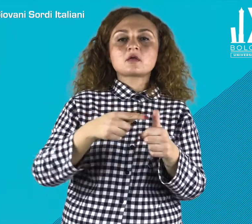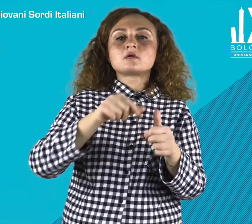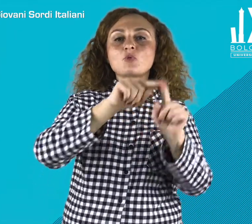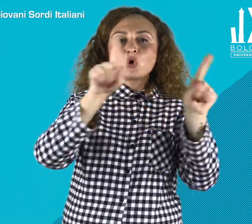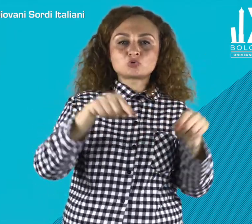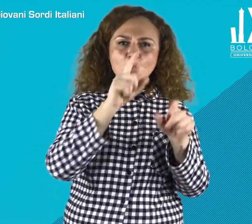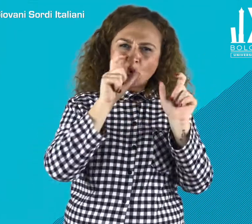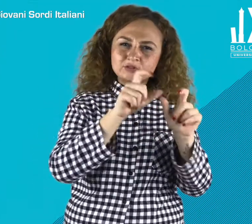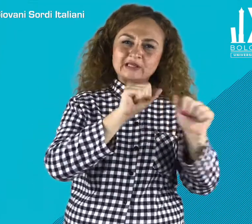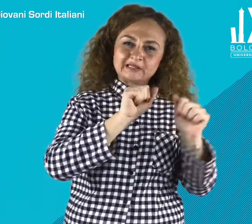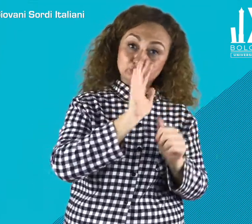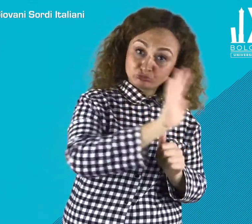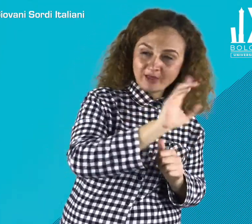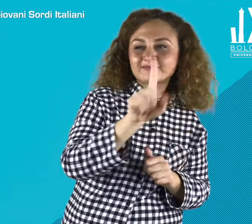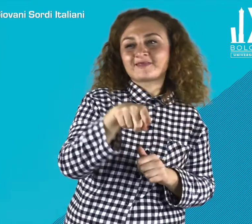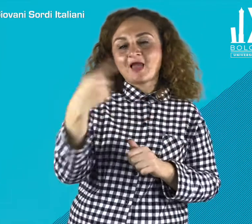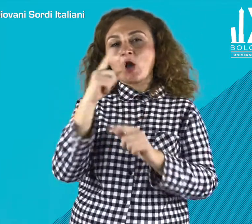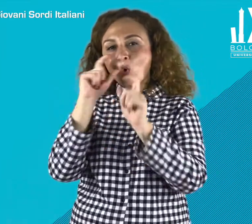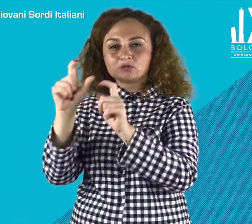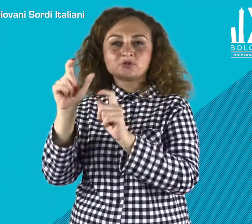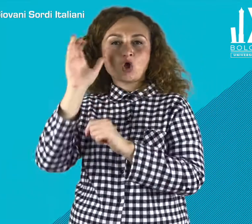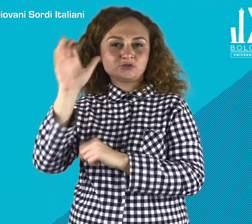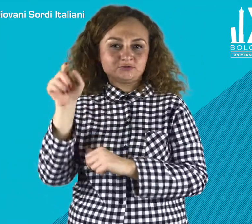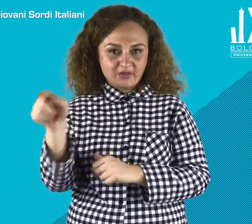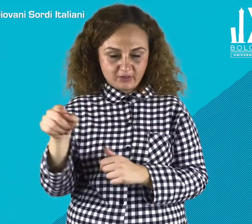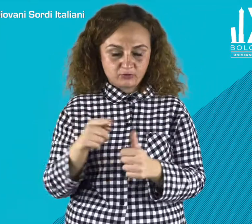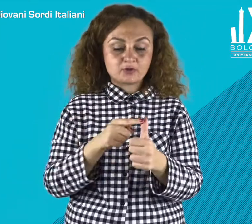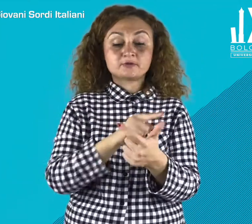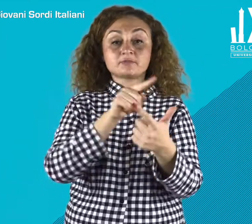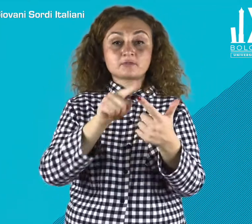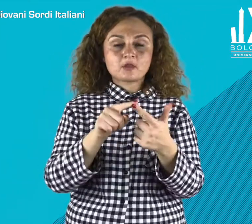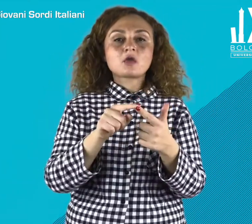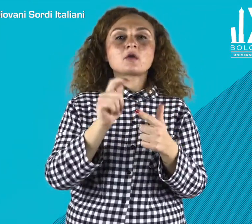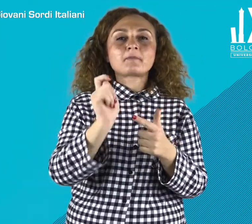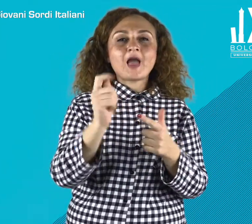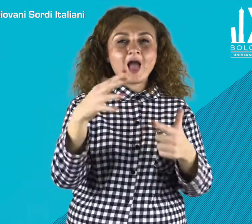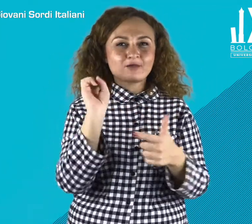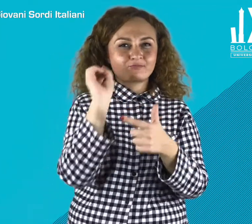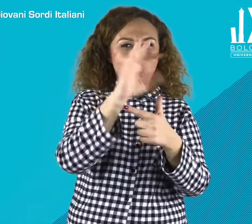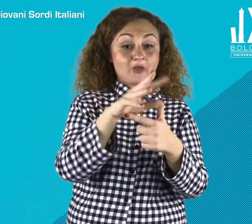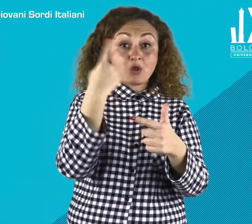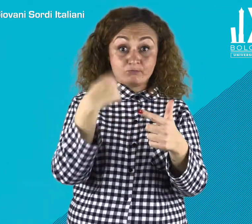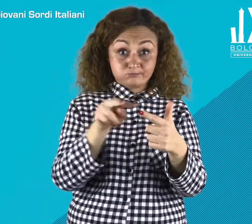compilare i moduli riservati ai dirigenti e quelli riservati agli osservatori ed allegarli con la ricevuta del bonifico